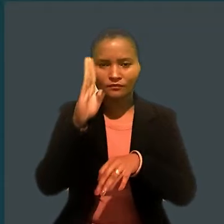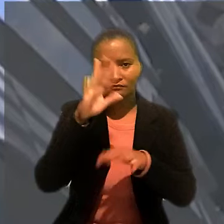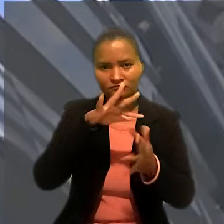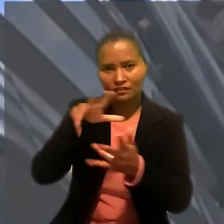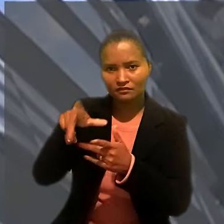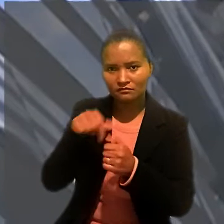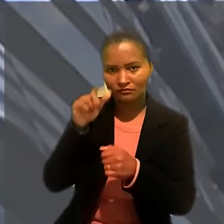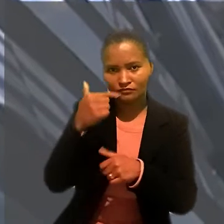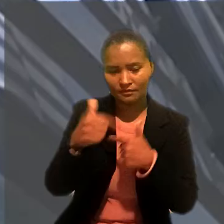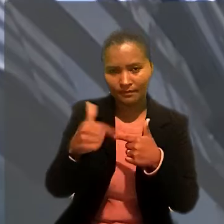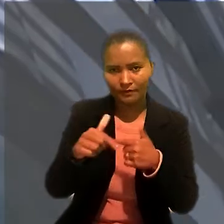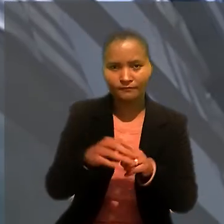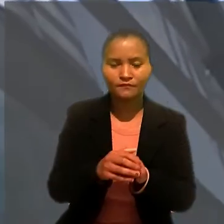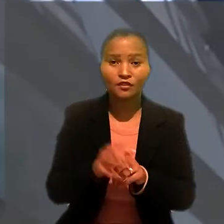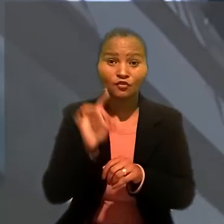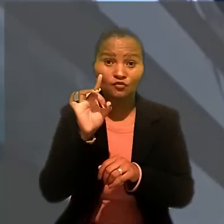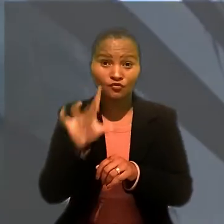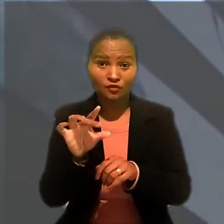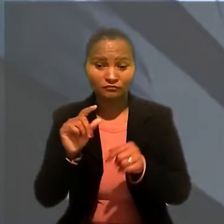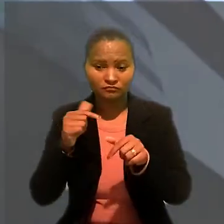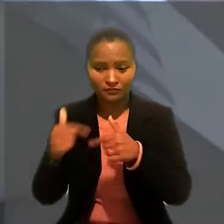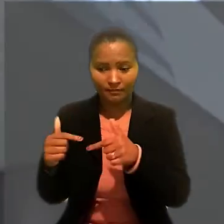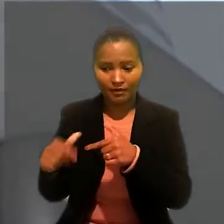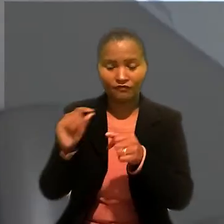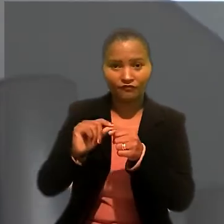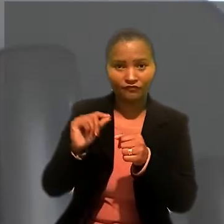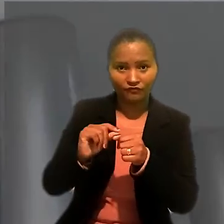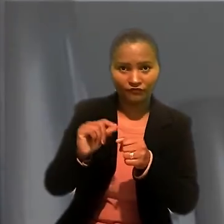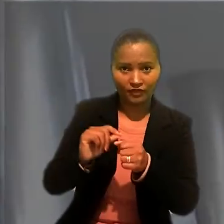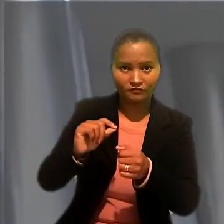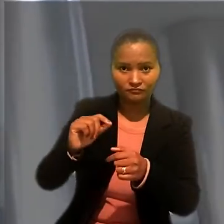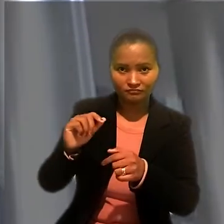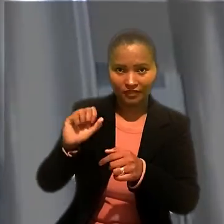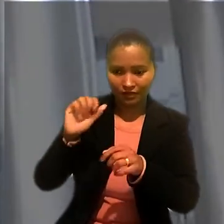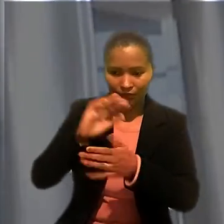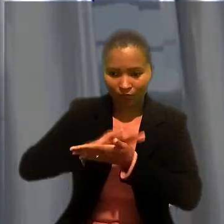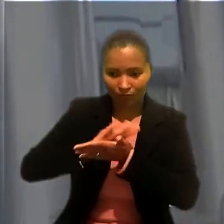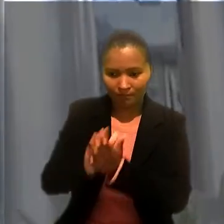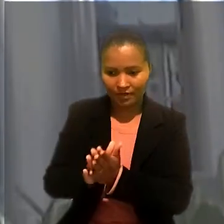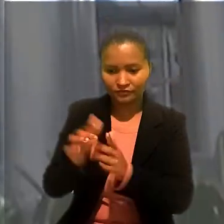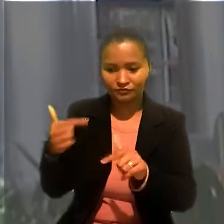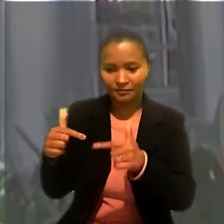Somente na operação de combate ao trabalho escravo, realizada pelo Ministério Público em julho,